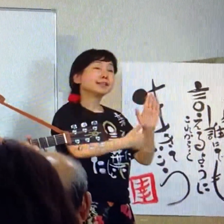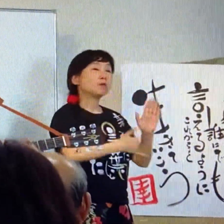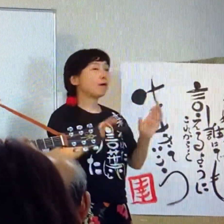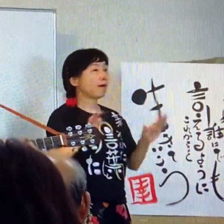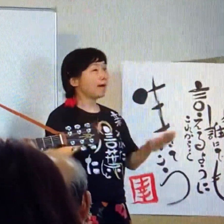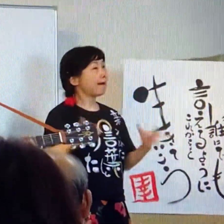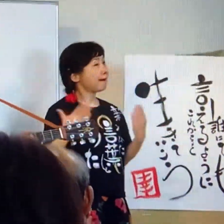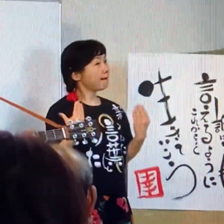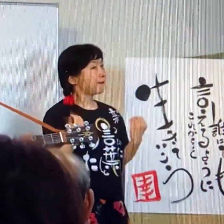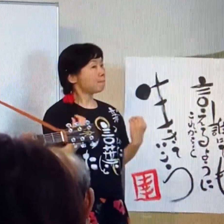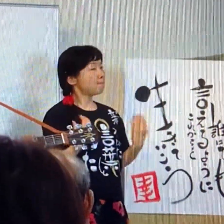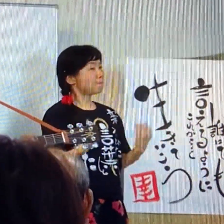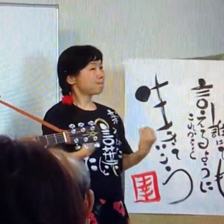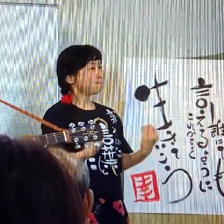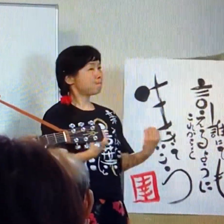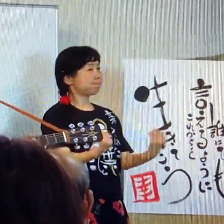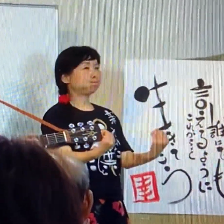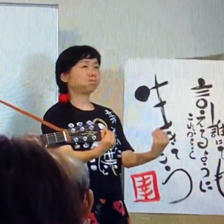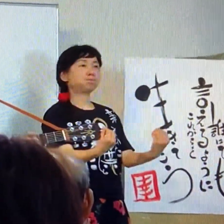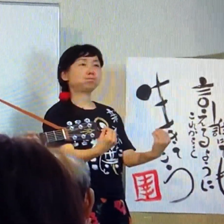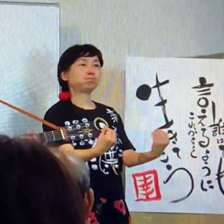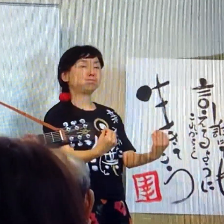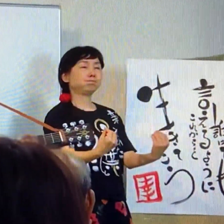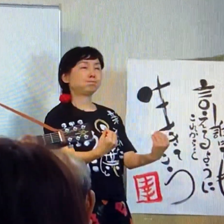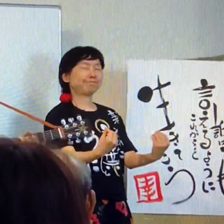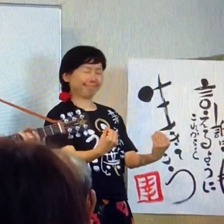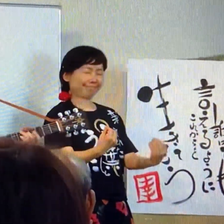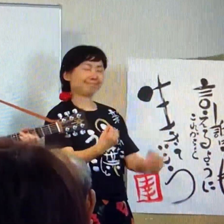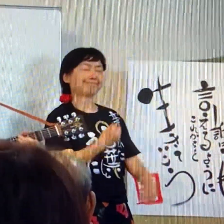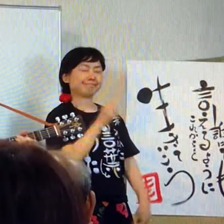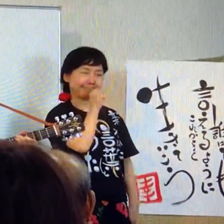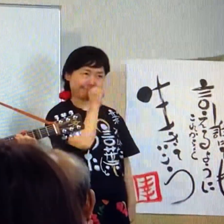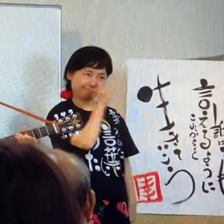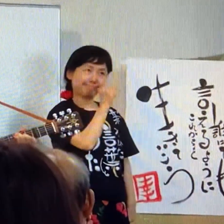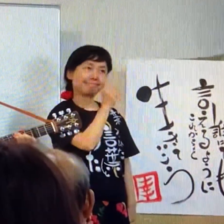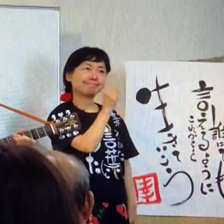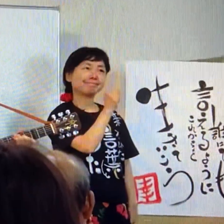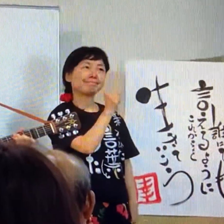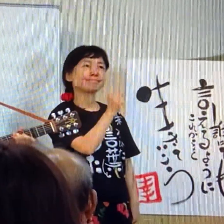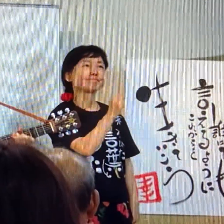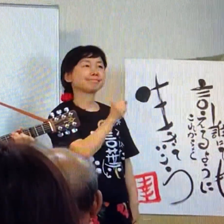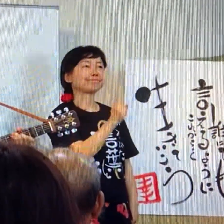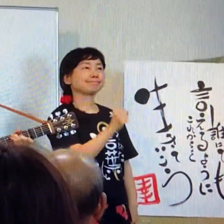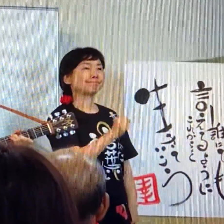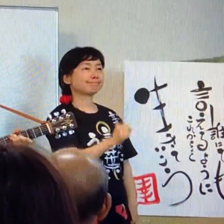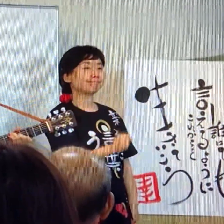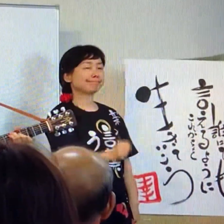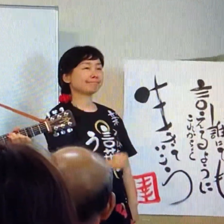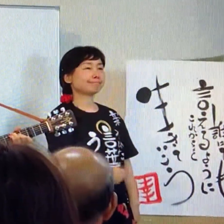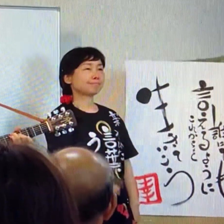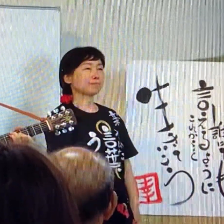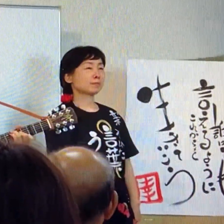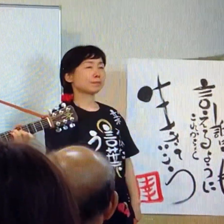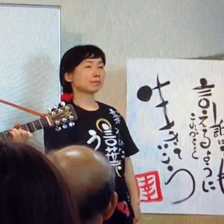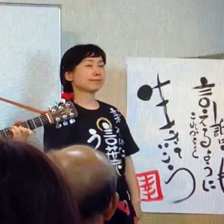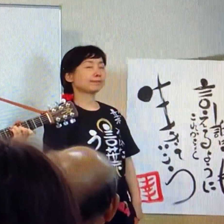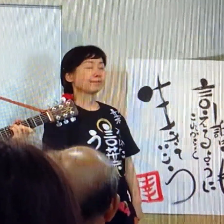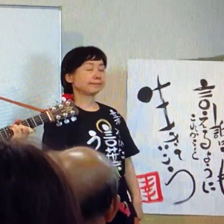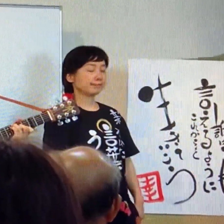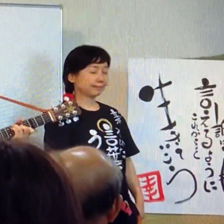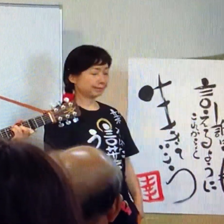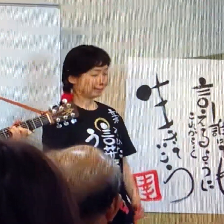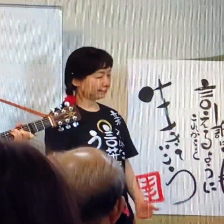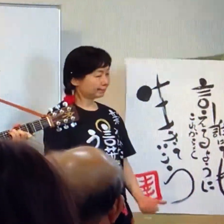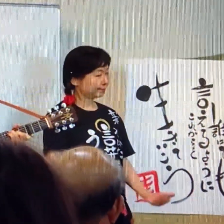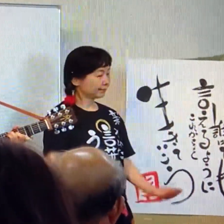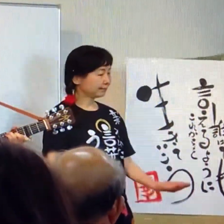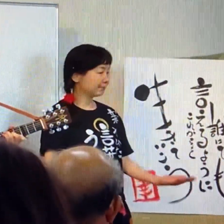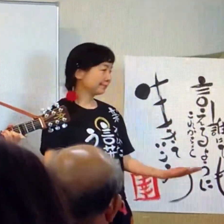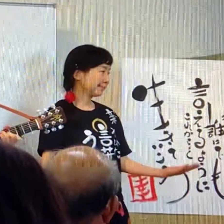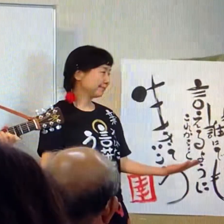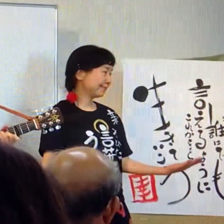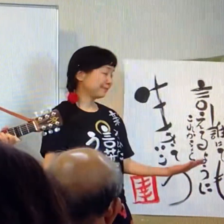それでいい